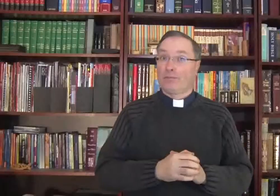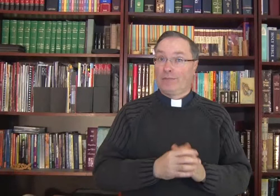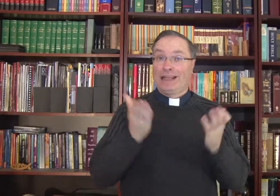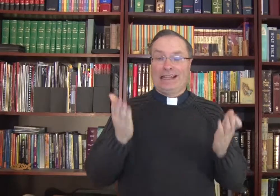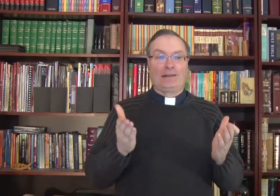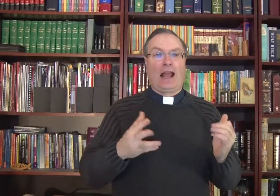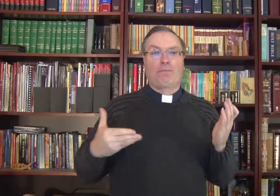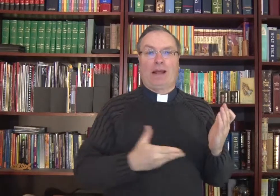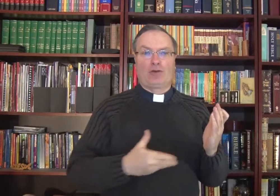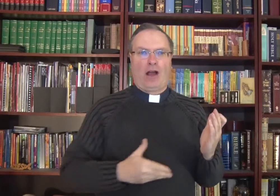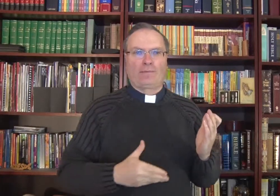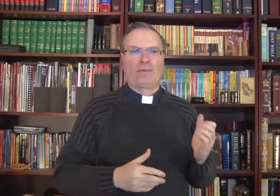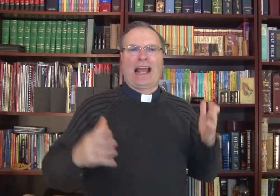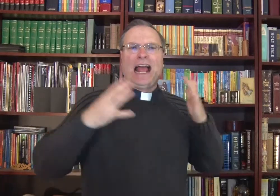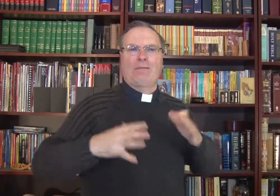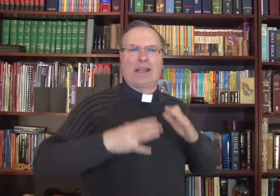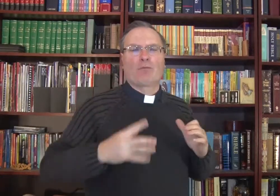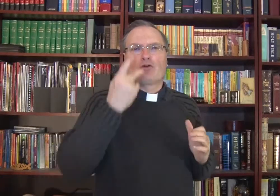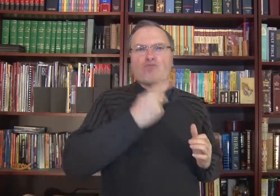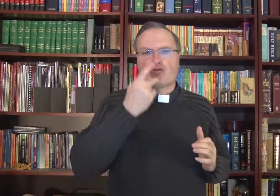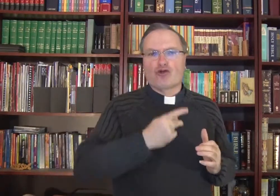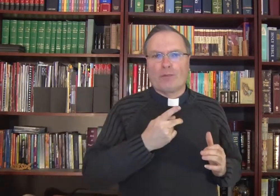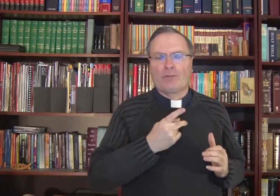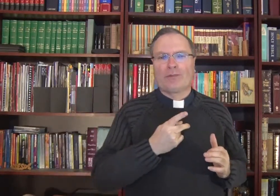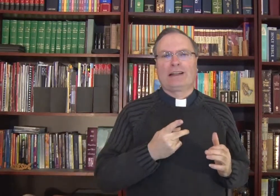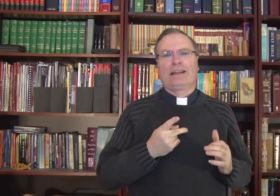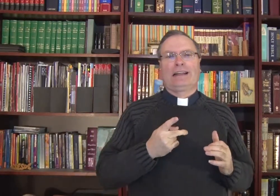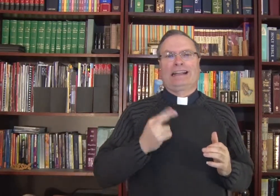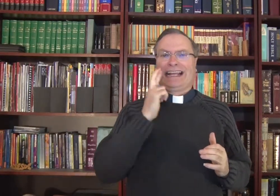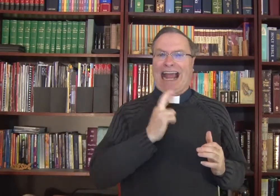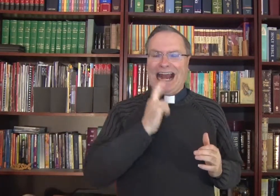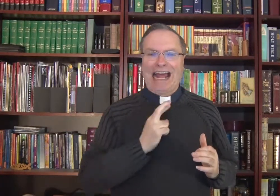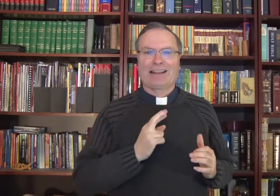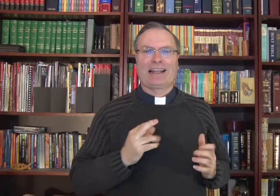Cette Babylone «habillée de pourpre et d'écarlate